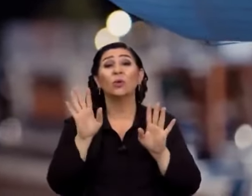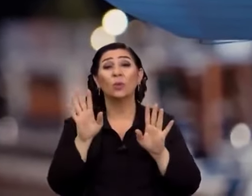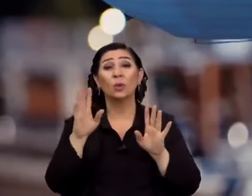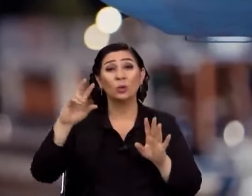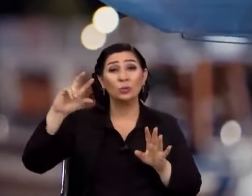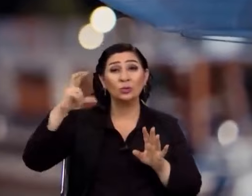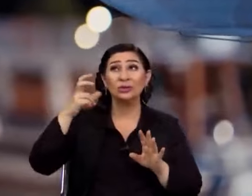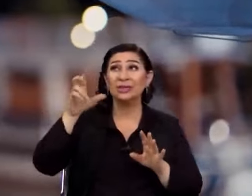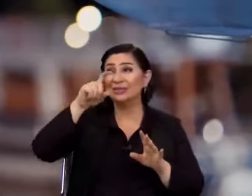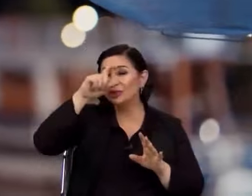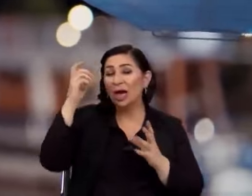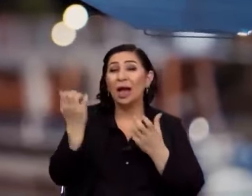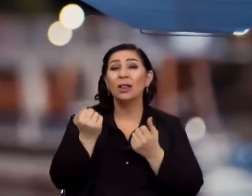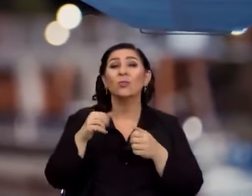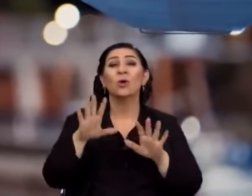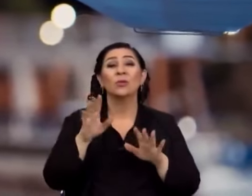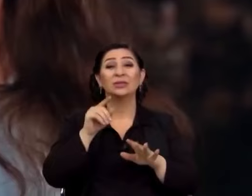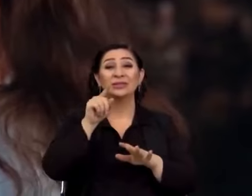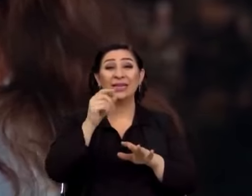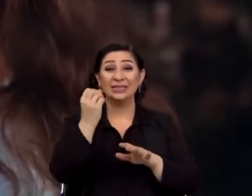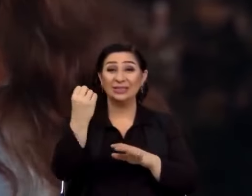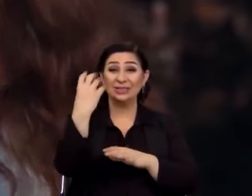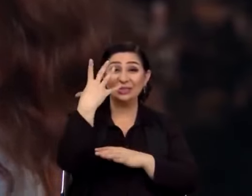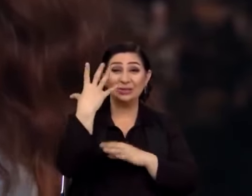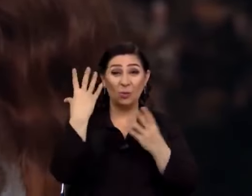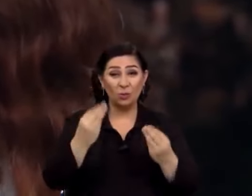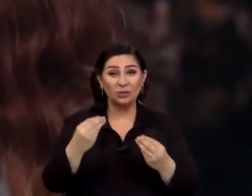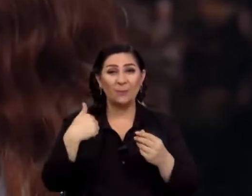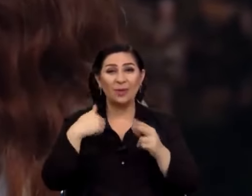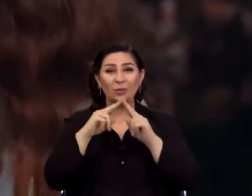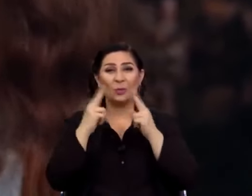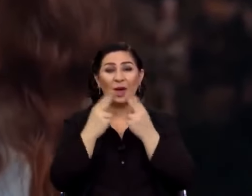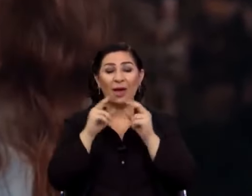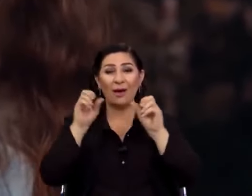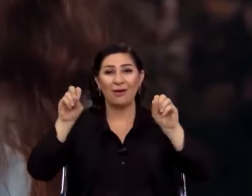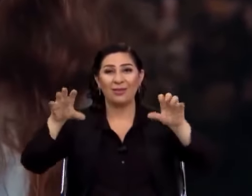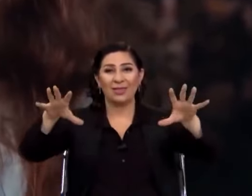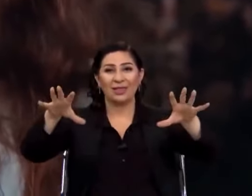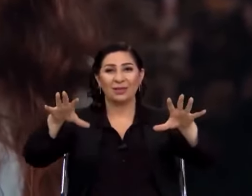almıyor mu sen Işığım olursan ben dünyayı aydınlatırım